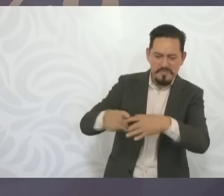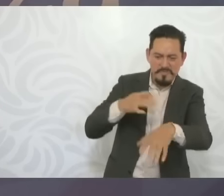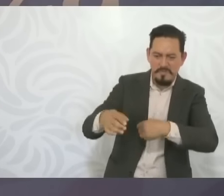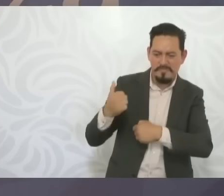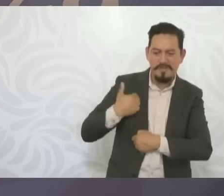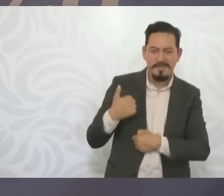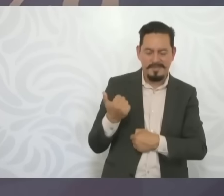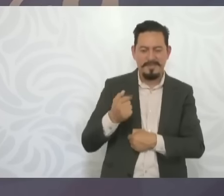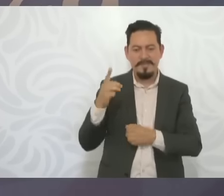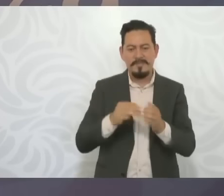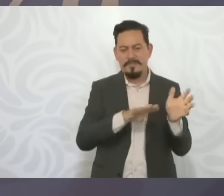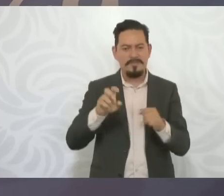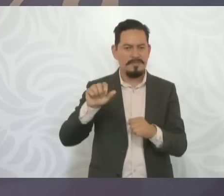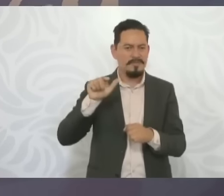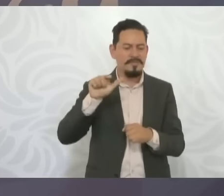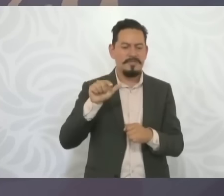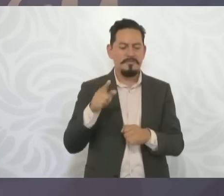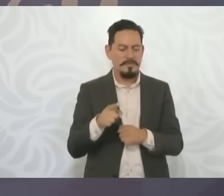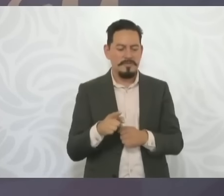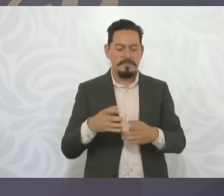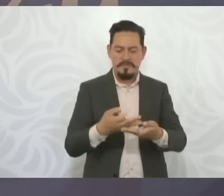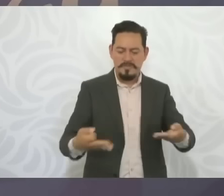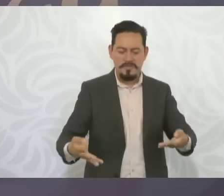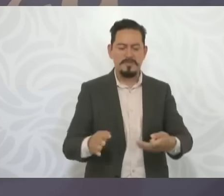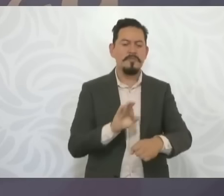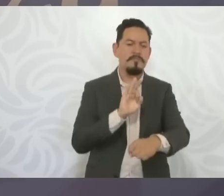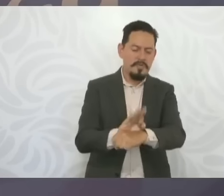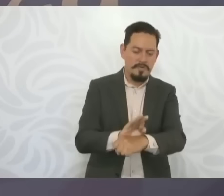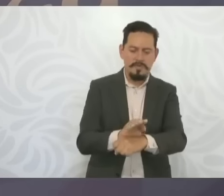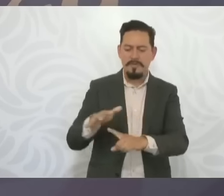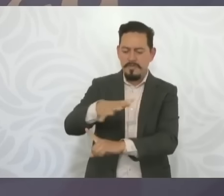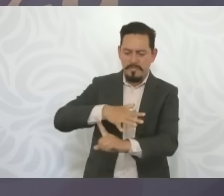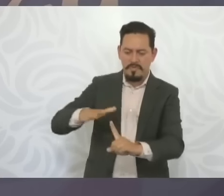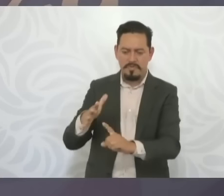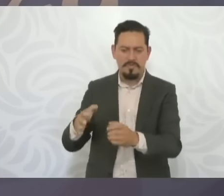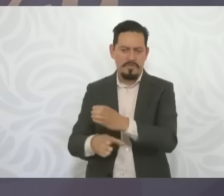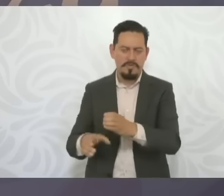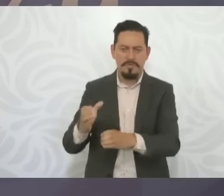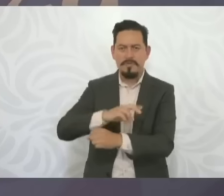derecho a la tierra, defensa de los recursos naturales, trabajo decente y salario digno,